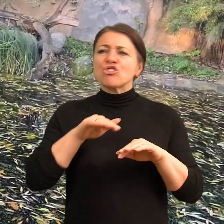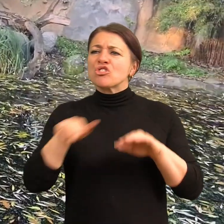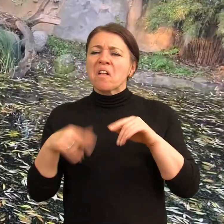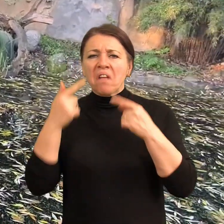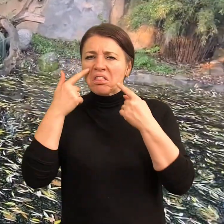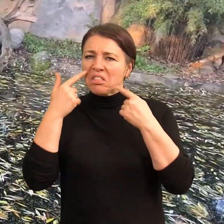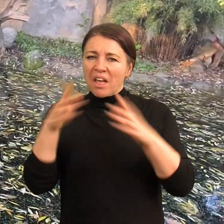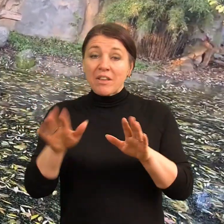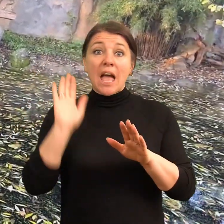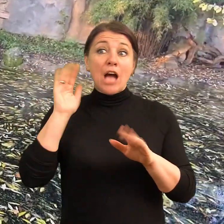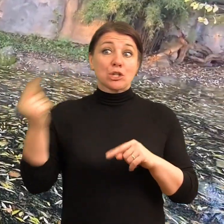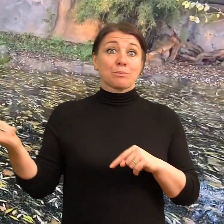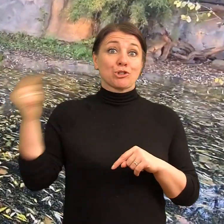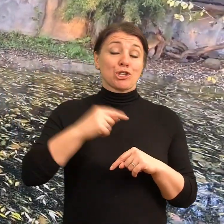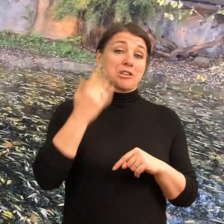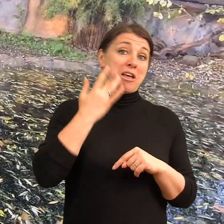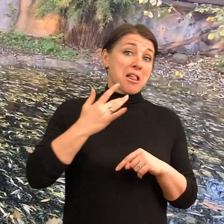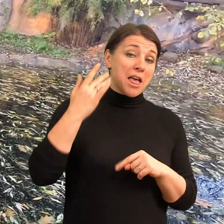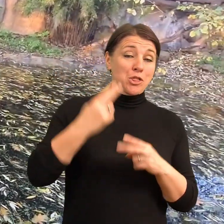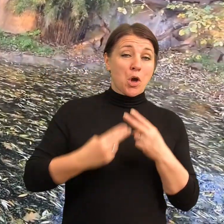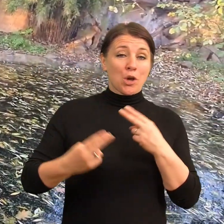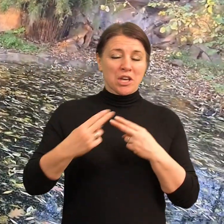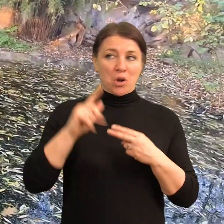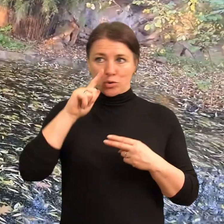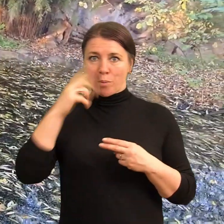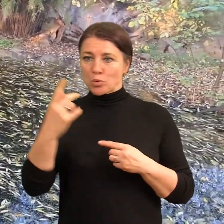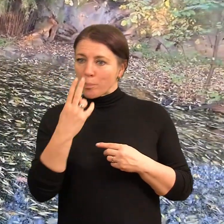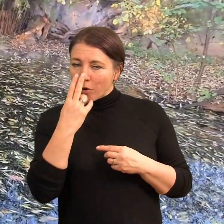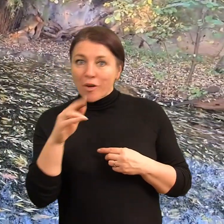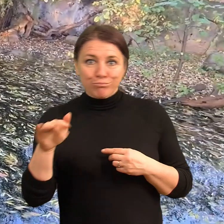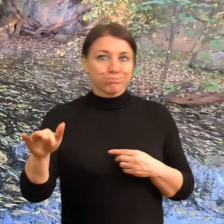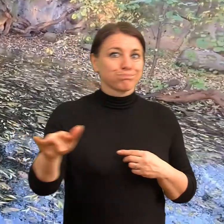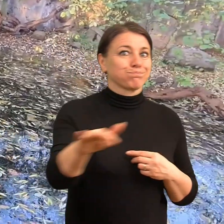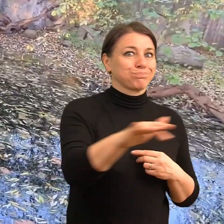ale až tudy budete na jaře či v létě procházet, určitě se zastavte a po želvách se podívejte.